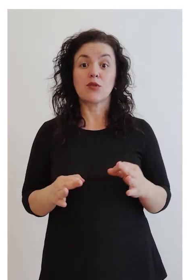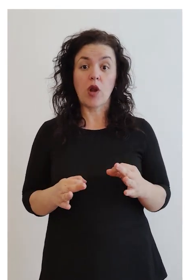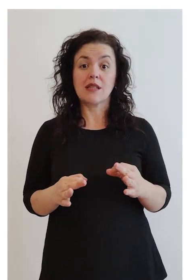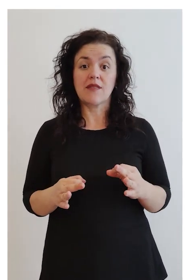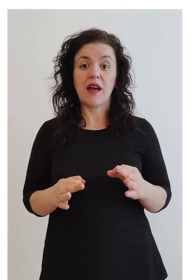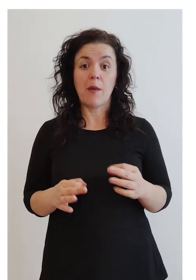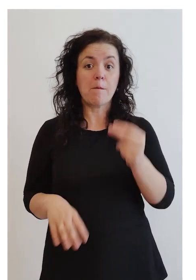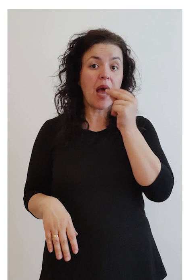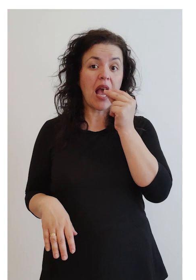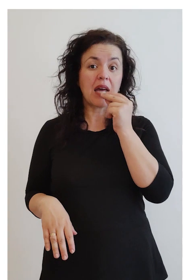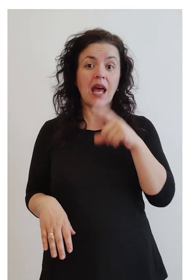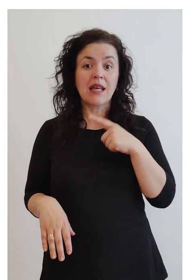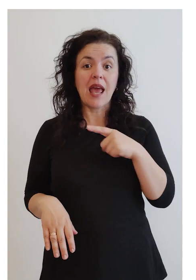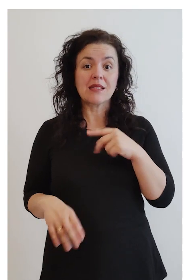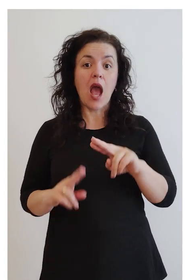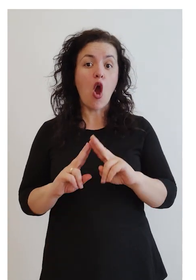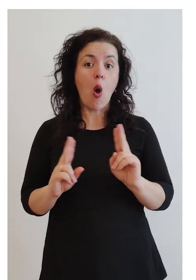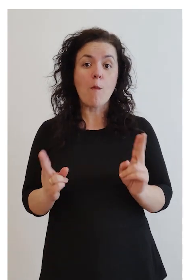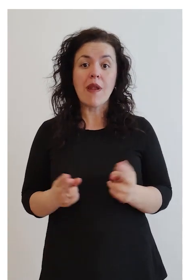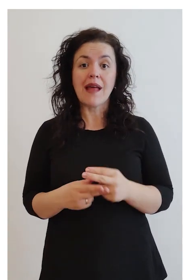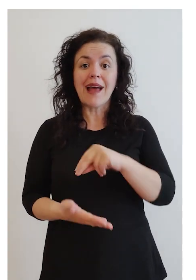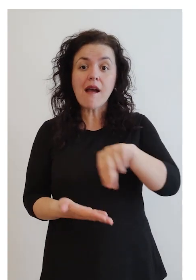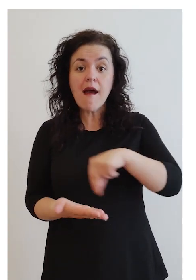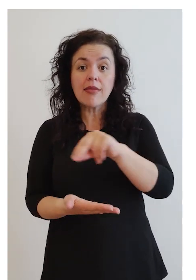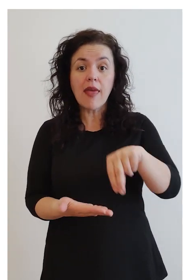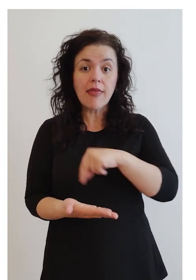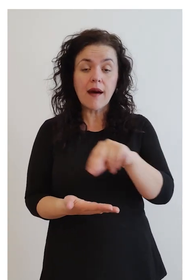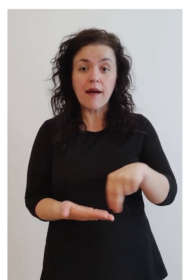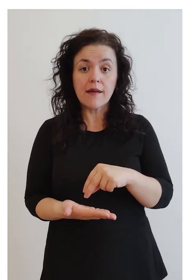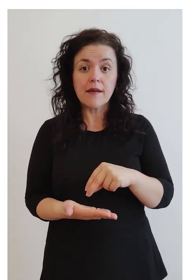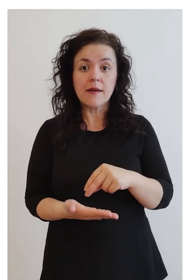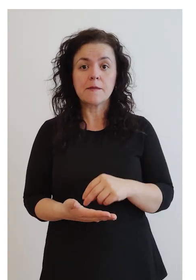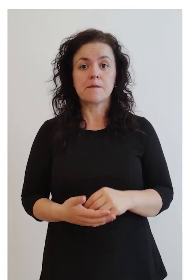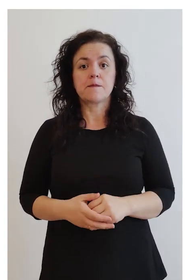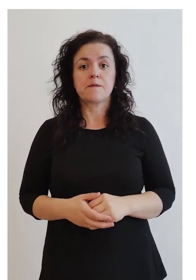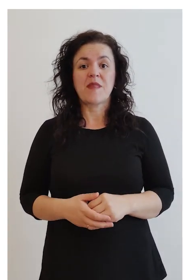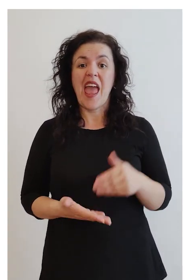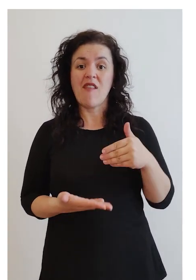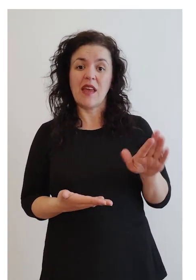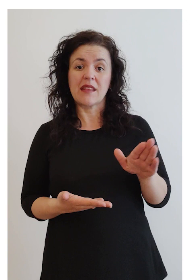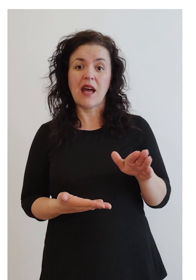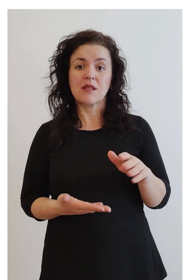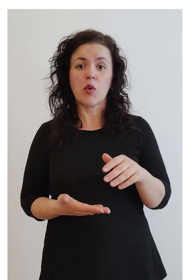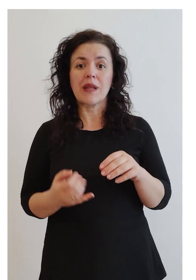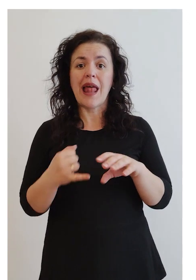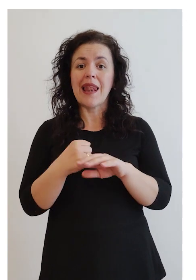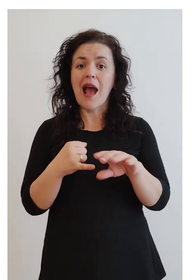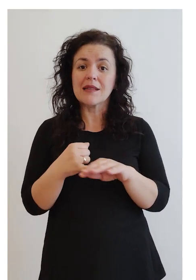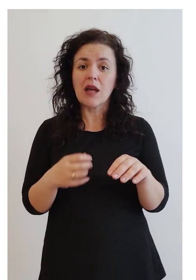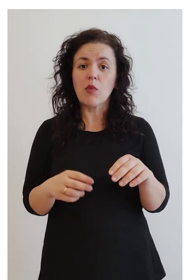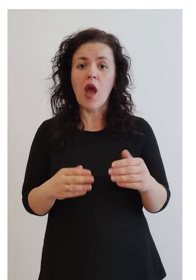Evitați produsele lactate, cu excepția cazului în care știți că au fost pasteurizate.